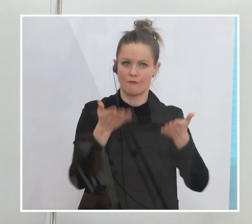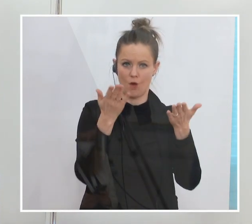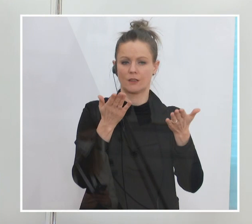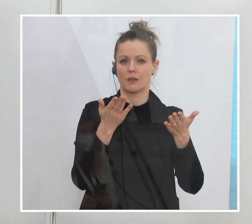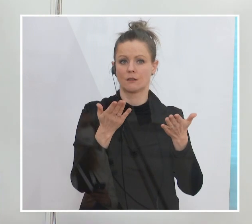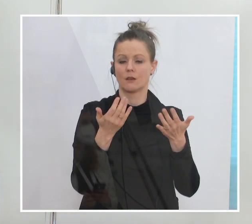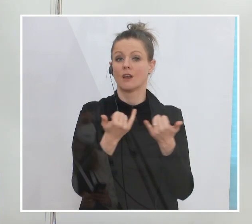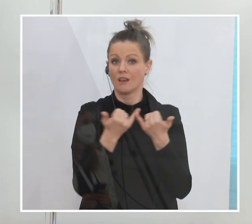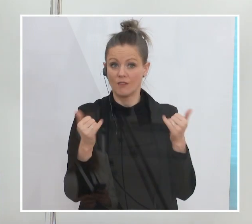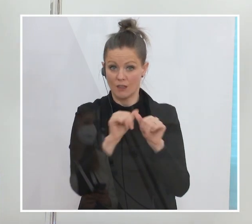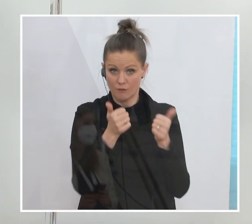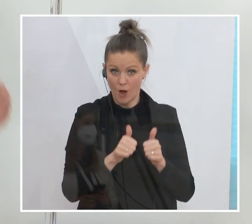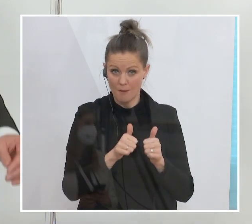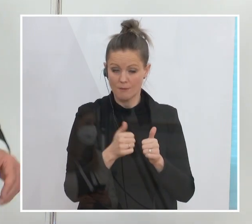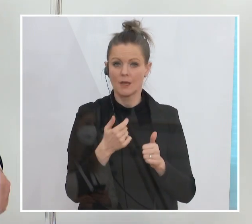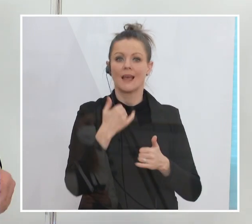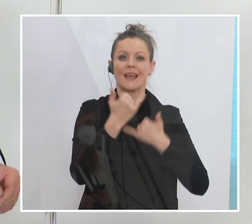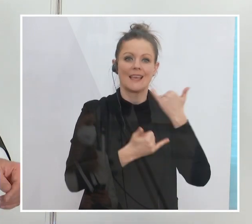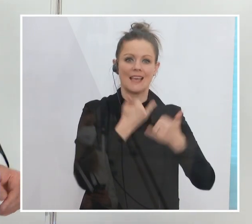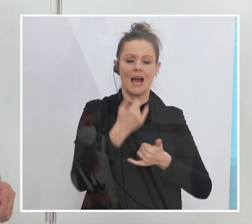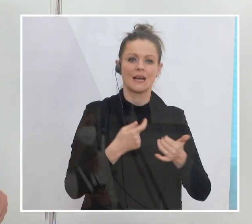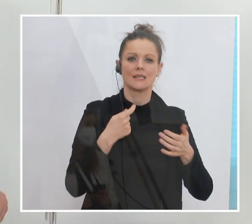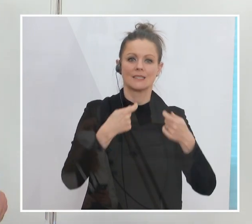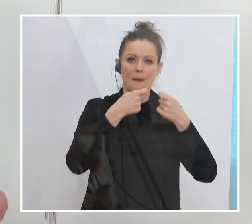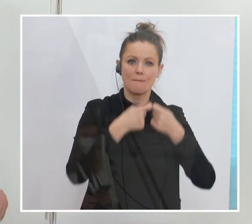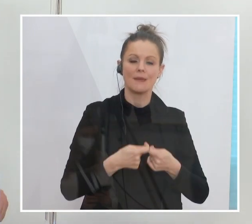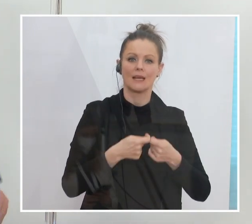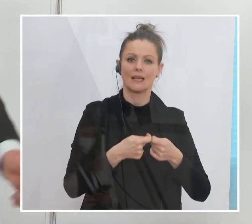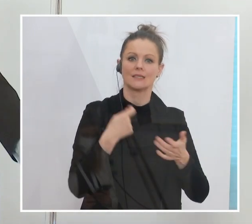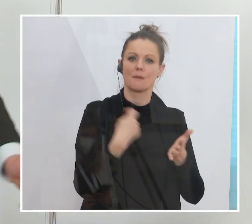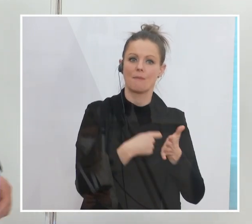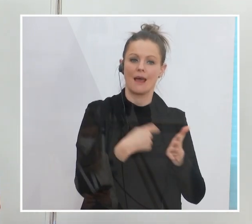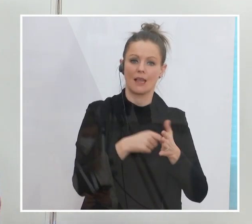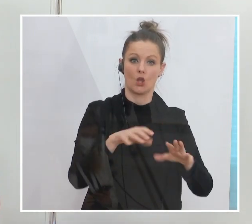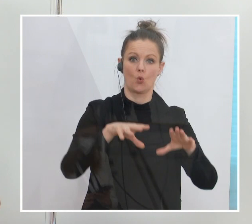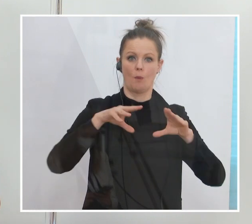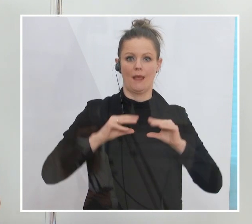und Weise, dass die Jahresmitgliedsbeiträge übernommen werden und das Geld über die